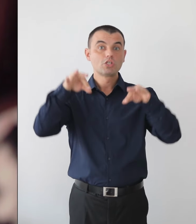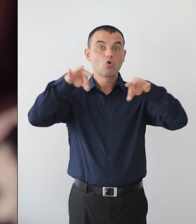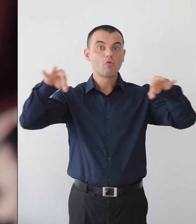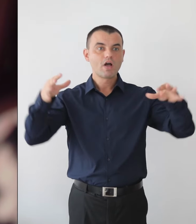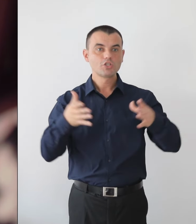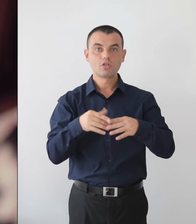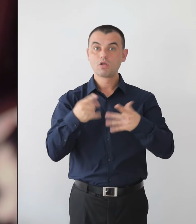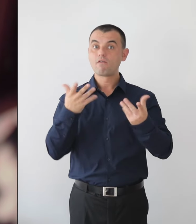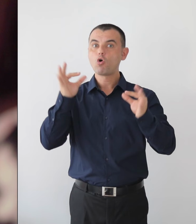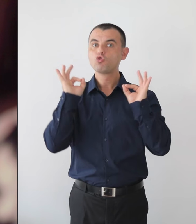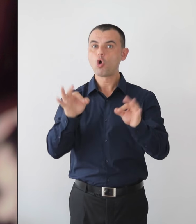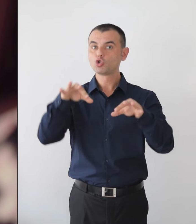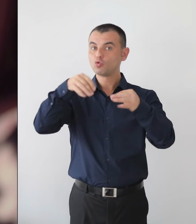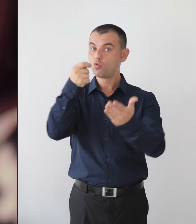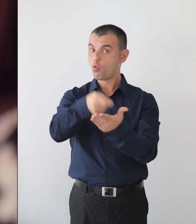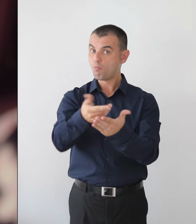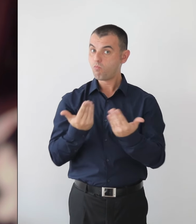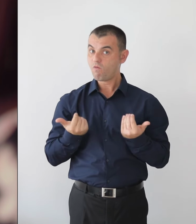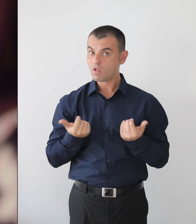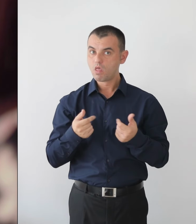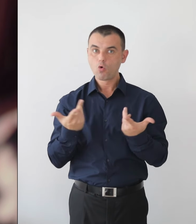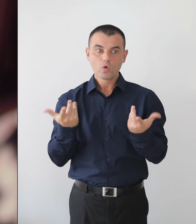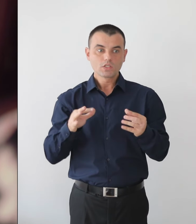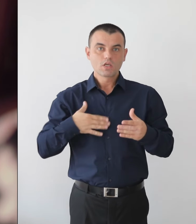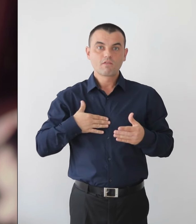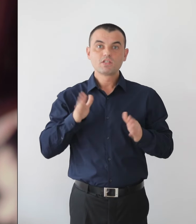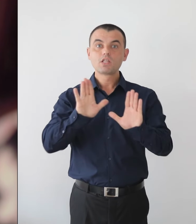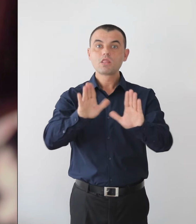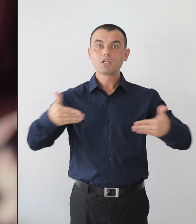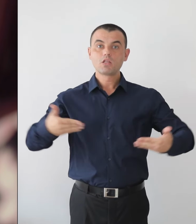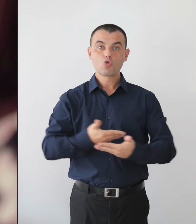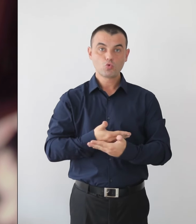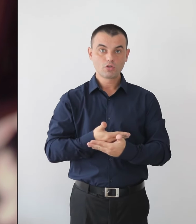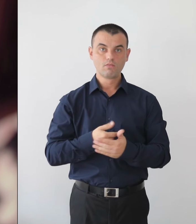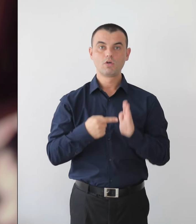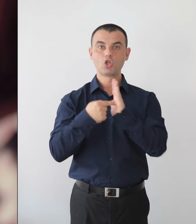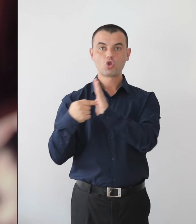Разберете кои са купувачите, какво купуват, кои са и какви са техните нужди.